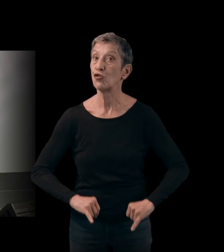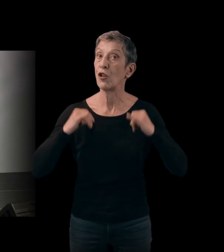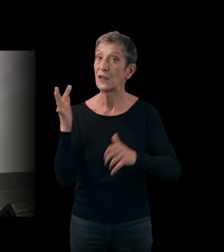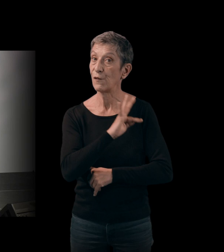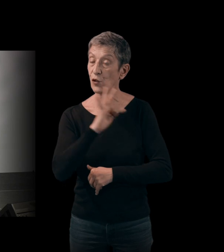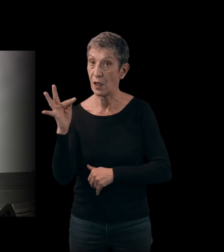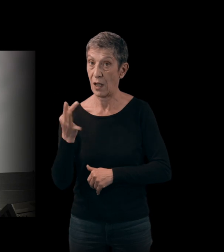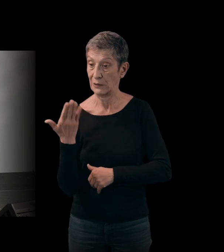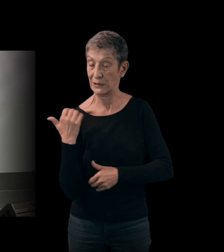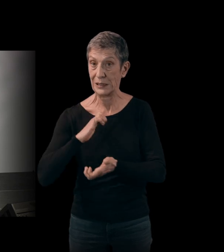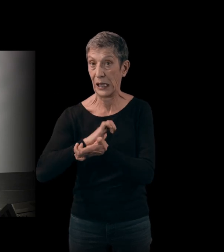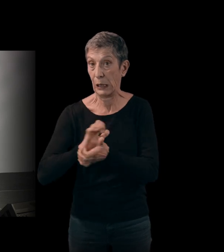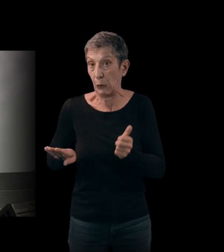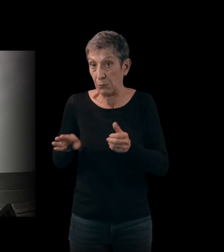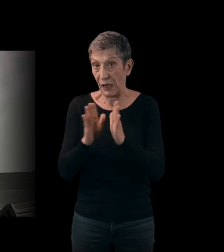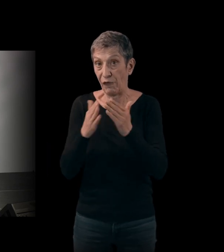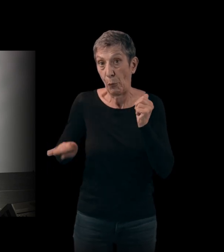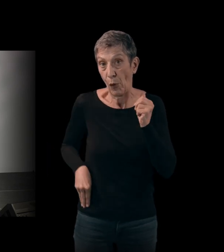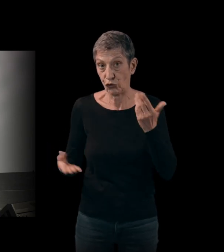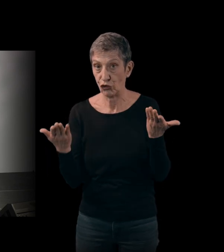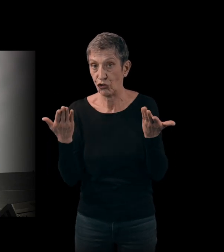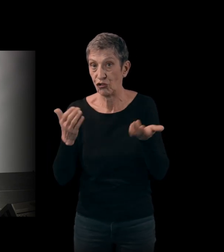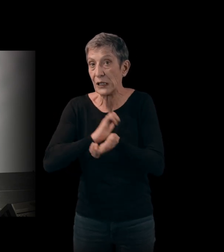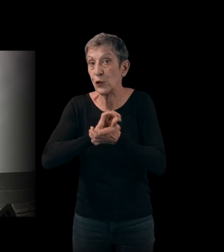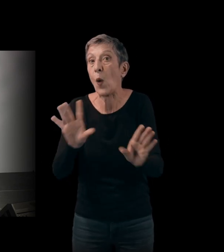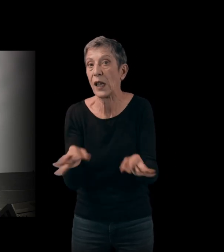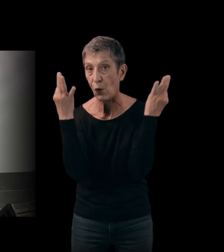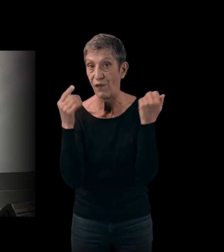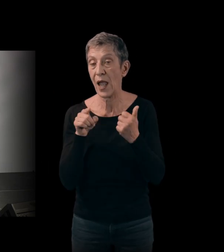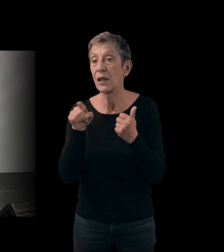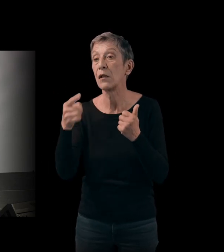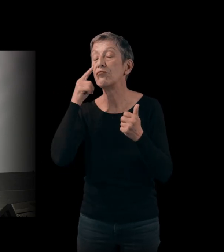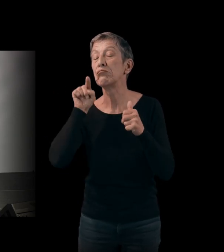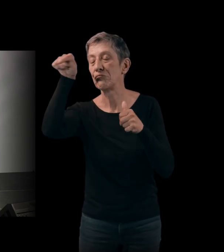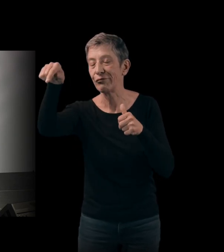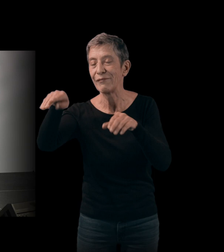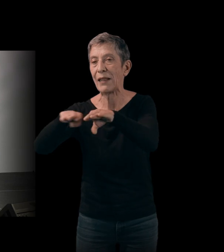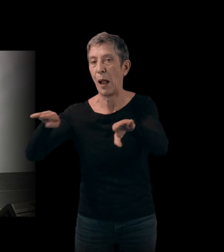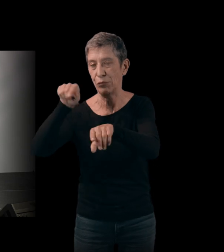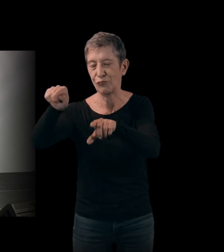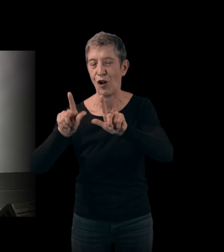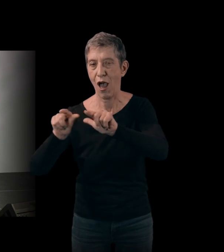d'être réédité en poche à La Découverte, je crois, et qui est disponible sur la table à côté. Mais ce qui nous intéresse en premier lieu aujourd'hui, Fabien,